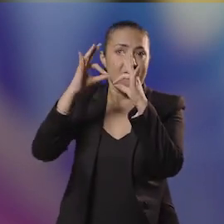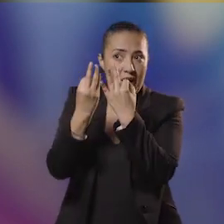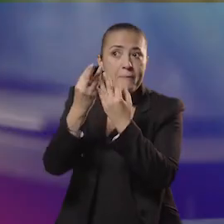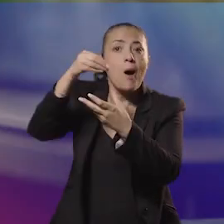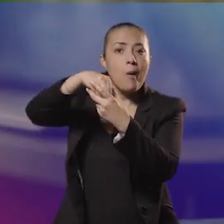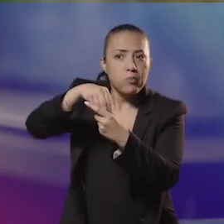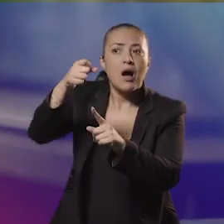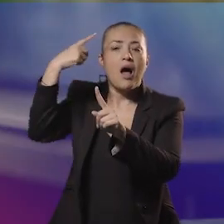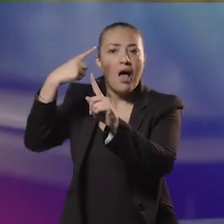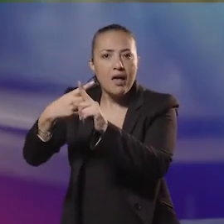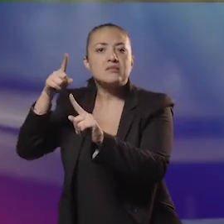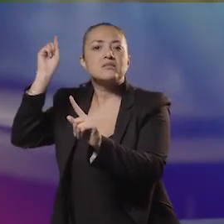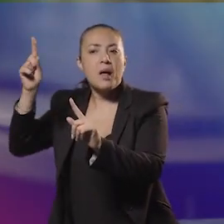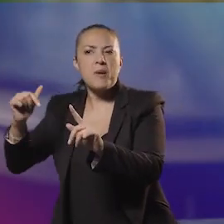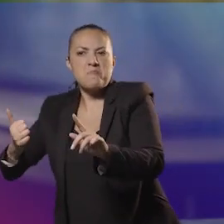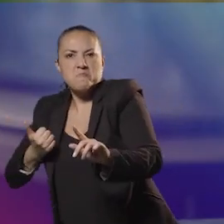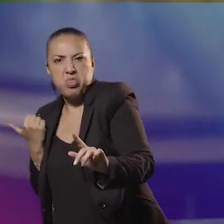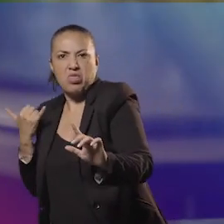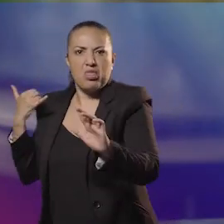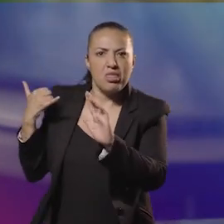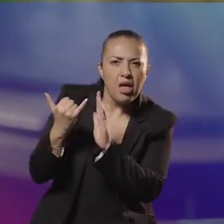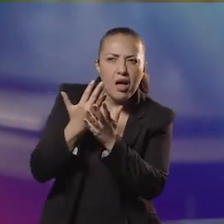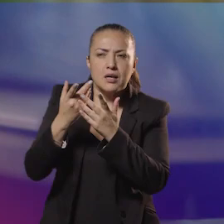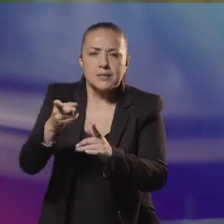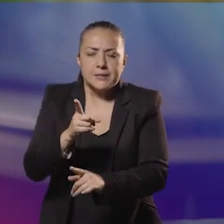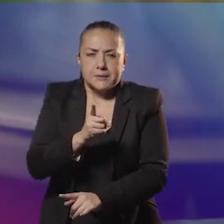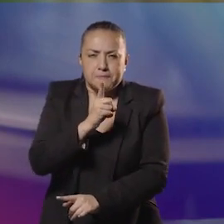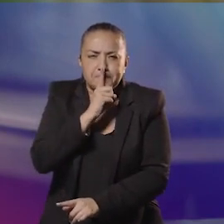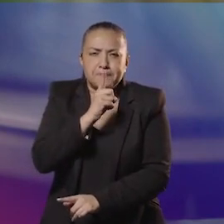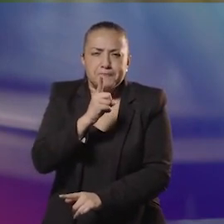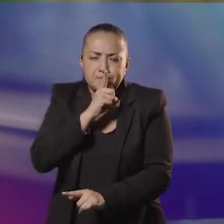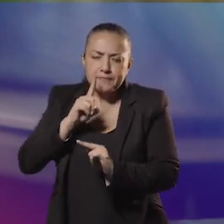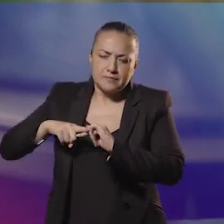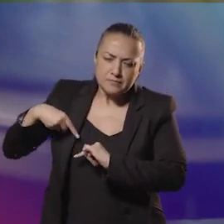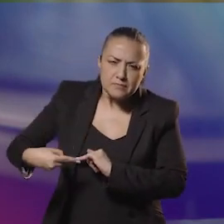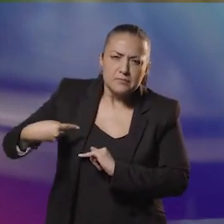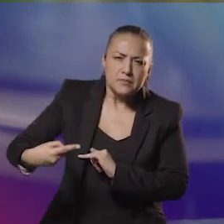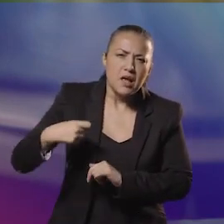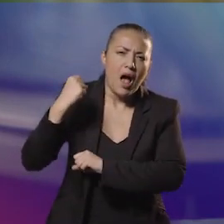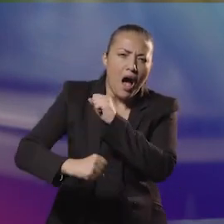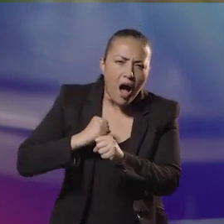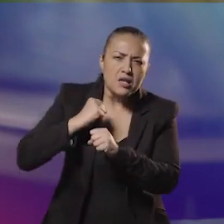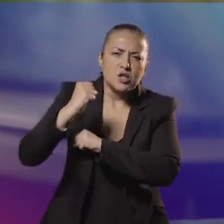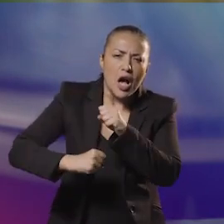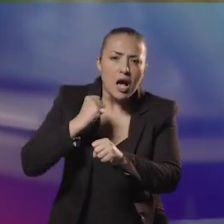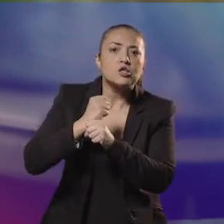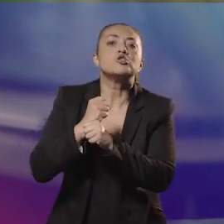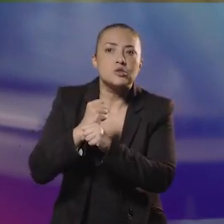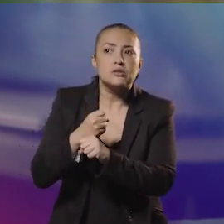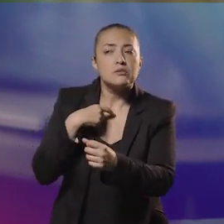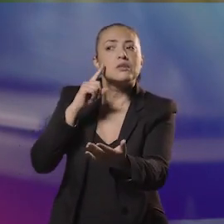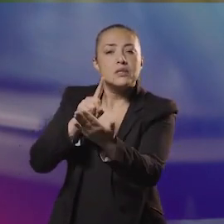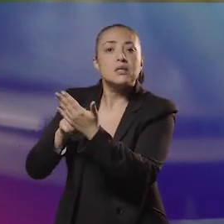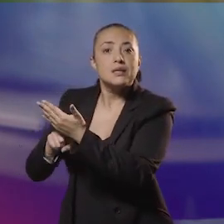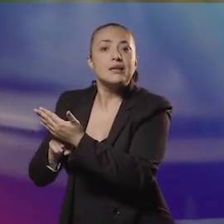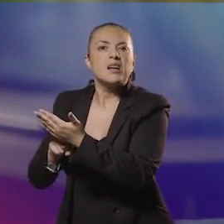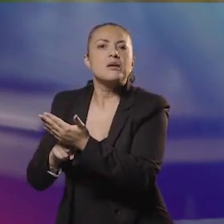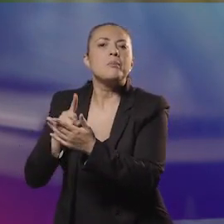han tenido violencias sexuales en silencio, reiterativas durante mucho tiempo, pero con esos otros cánones